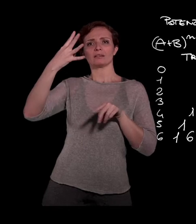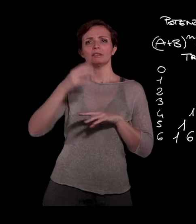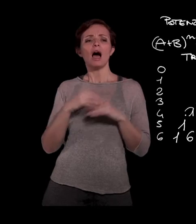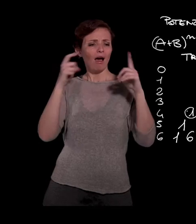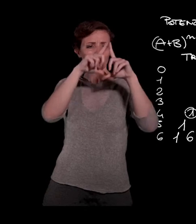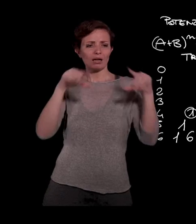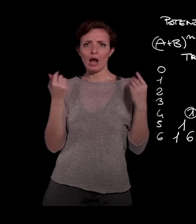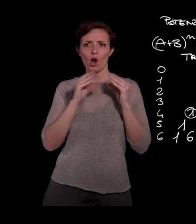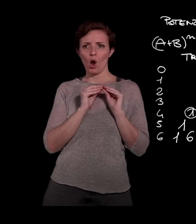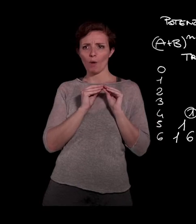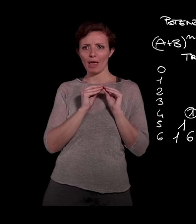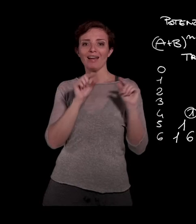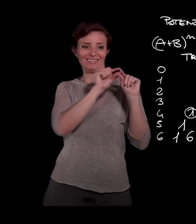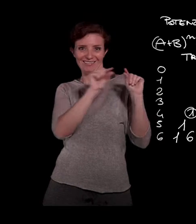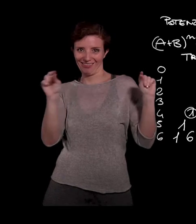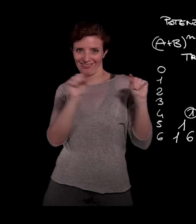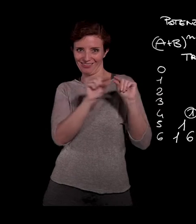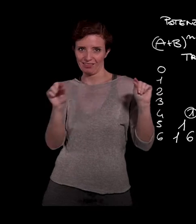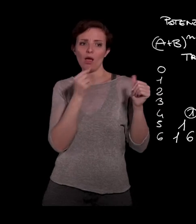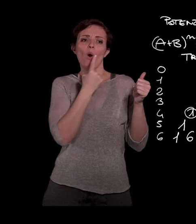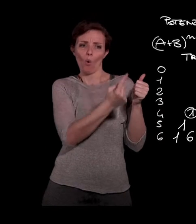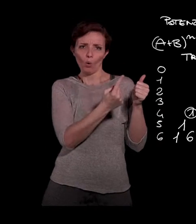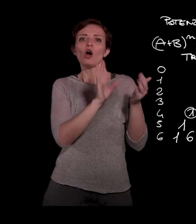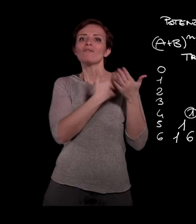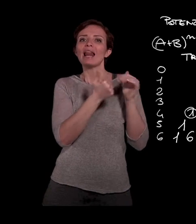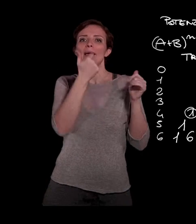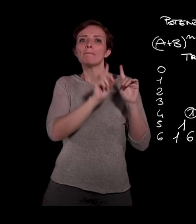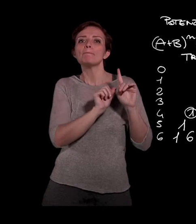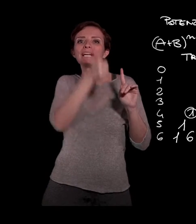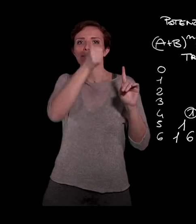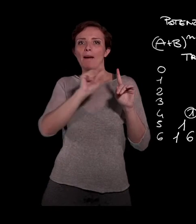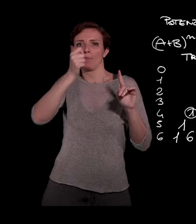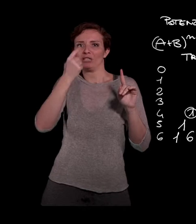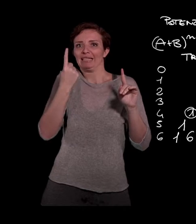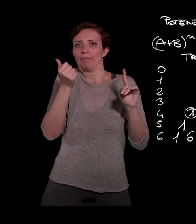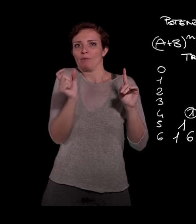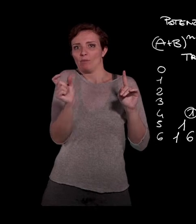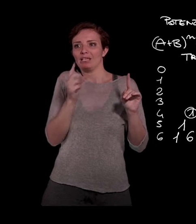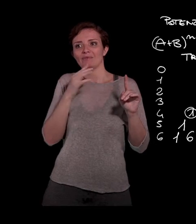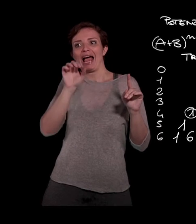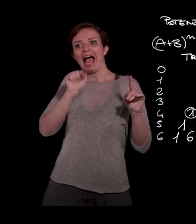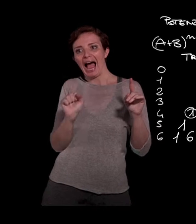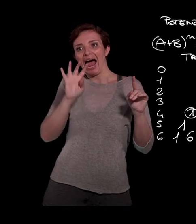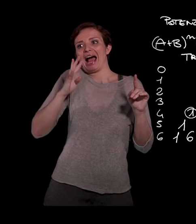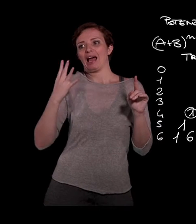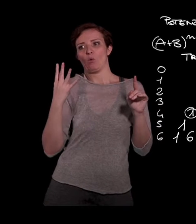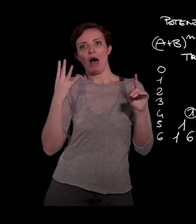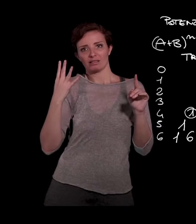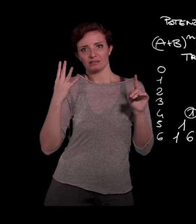Uno sarà il coefficiente della prima potenza del primo monomio, quindi a⁴+4a³.